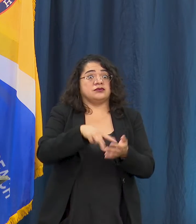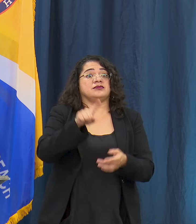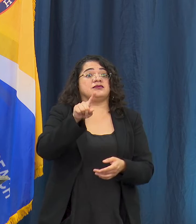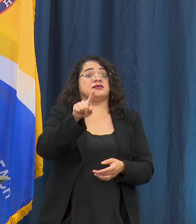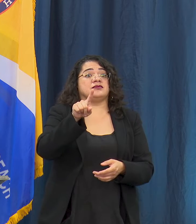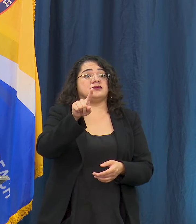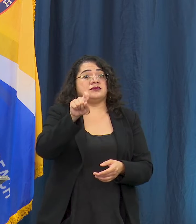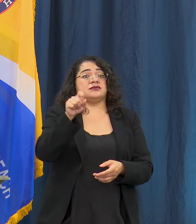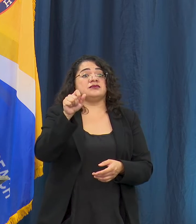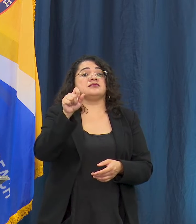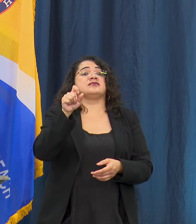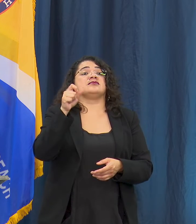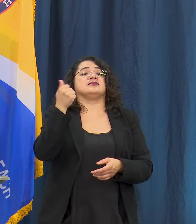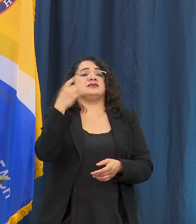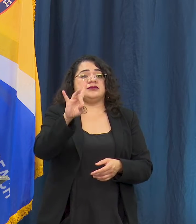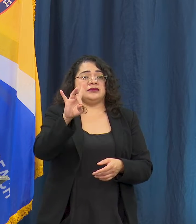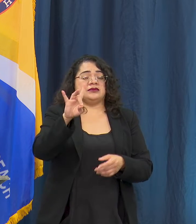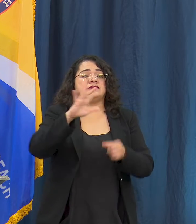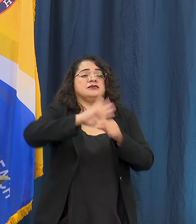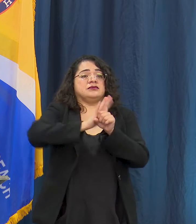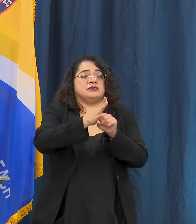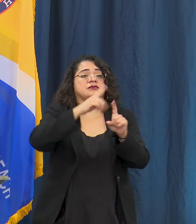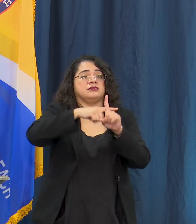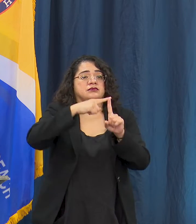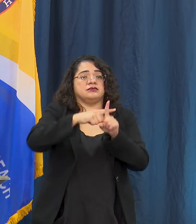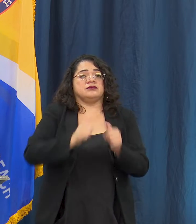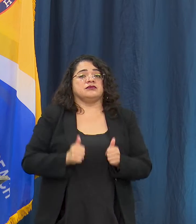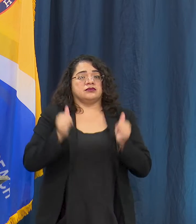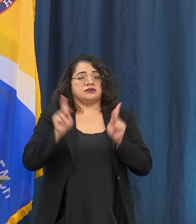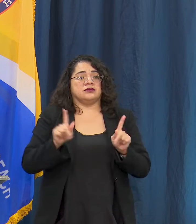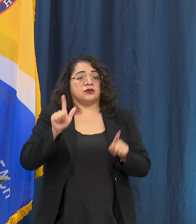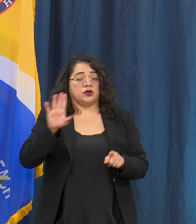condado positivo del Corona veeru's approxi de ma de menthe a mil cuatro